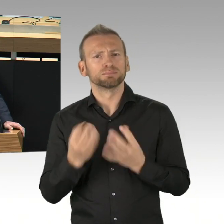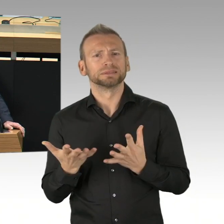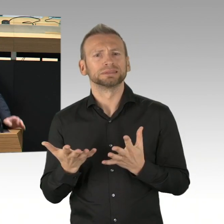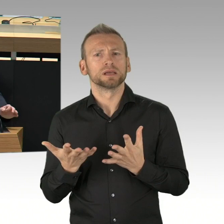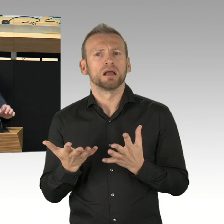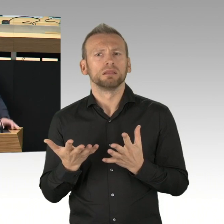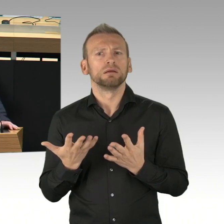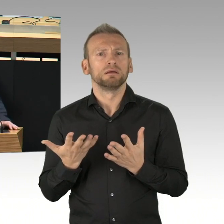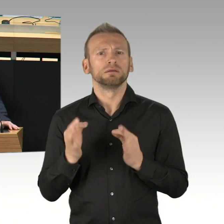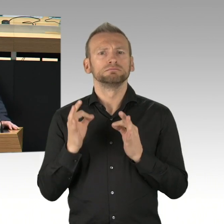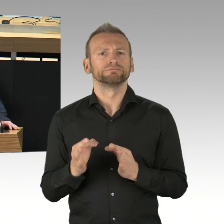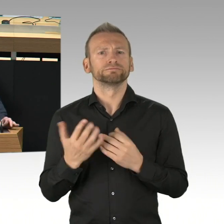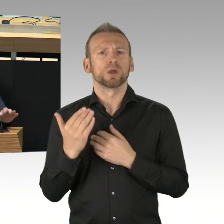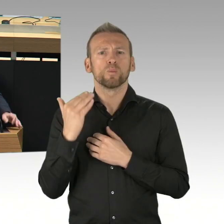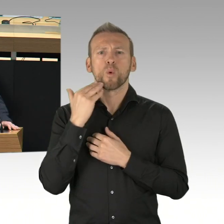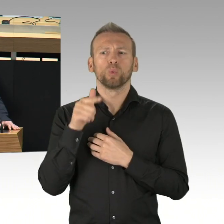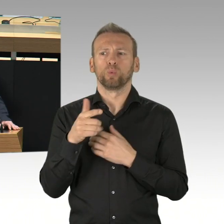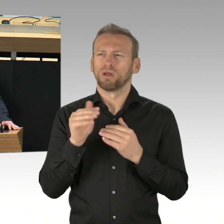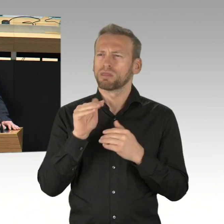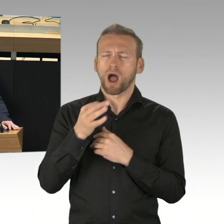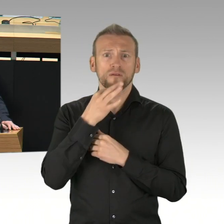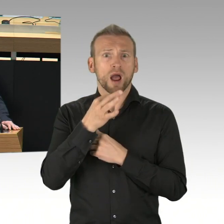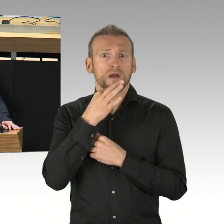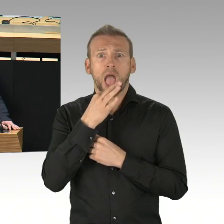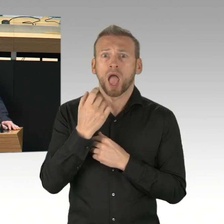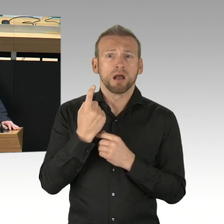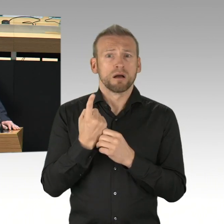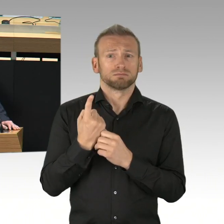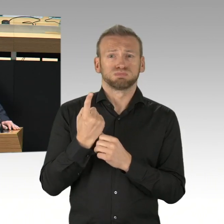Wenn Sie das glauben, liefern Sie einen weiteren Beweis Ihres Realitätsverlustes.